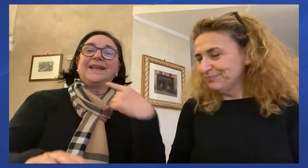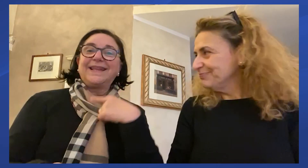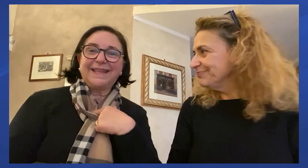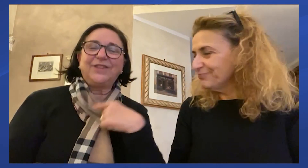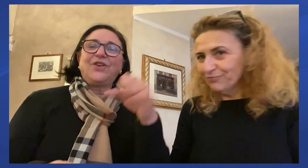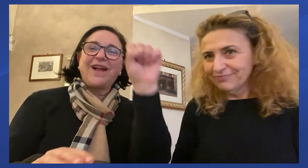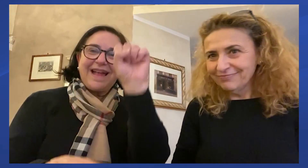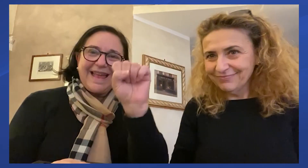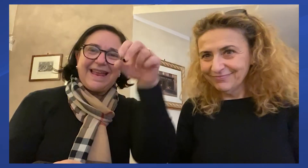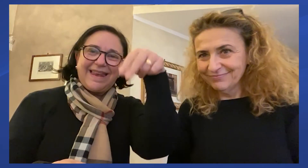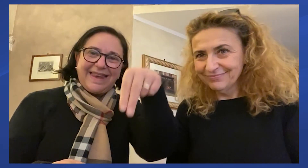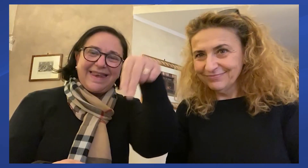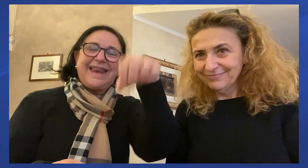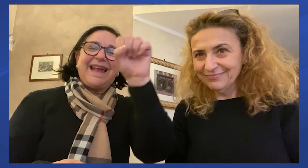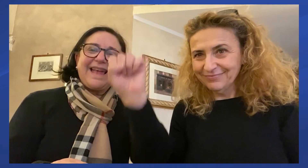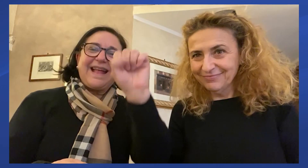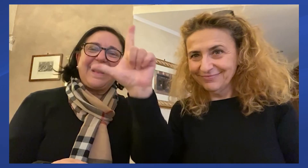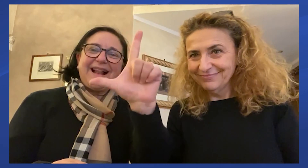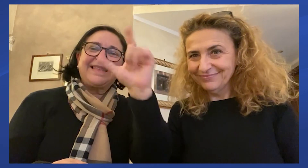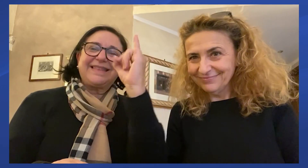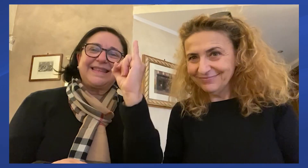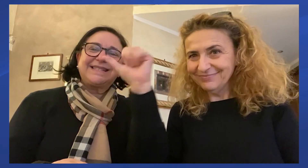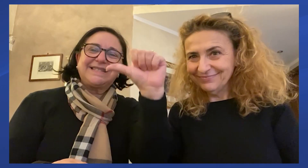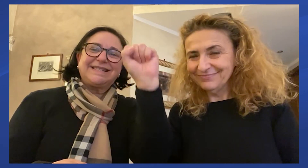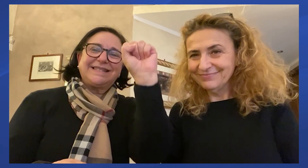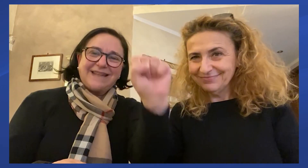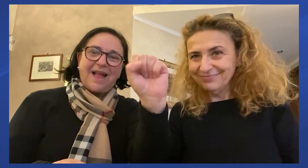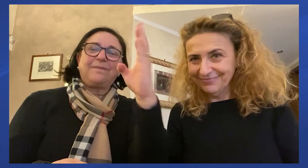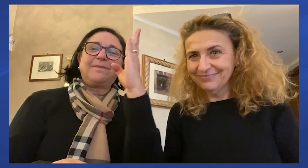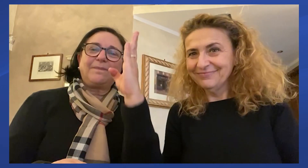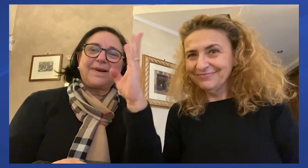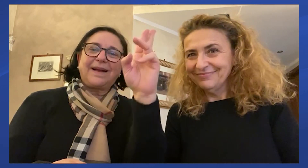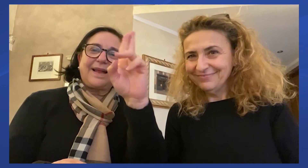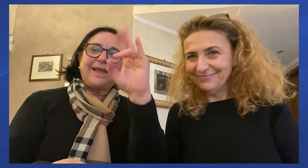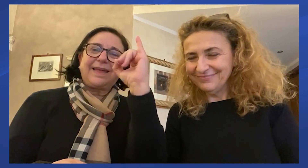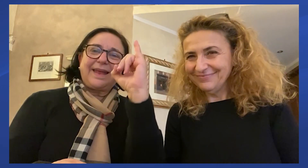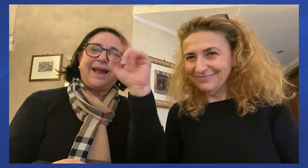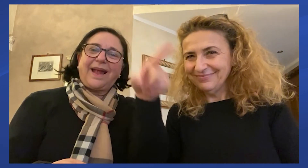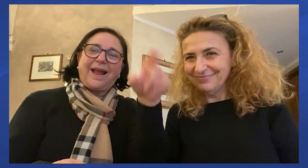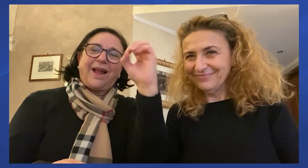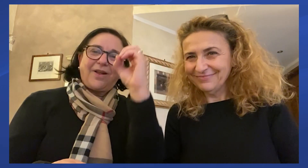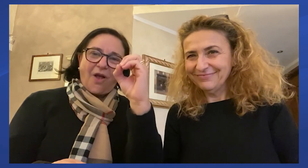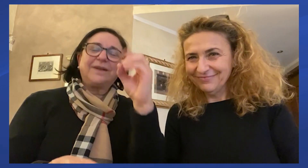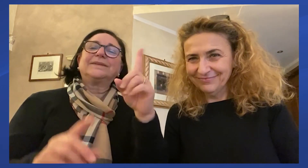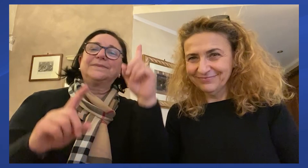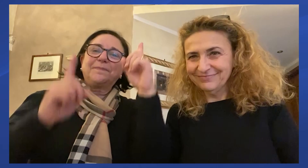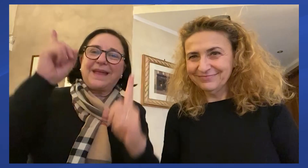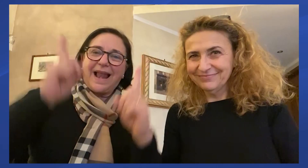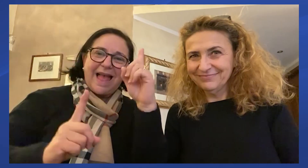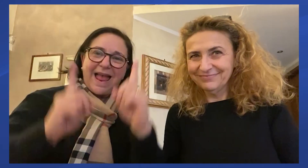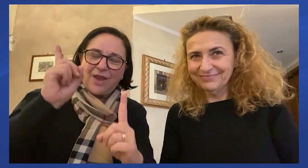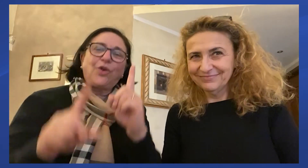Io sono Annalisa Brigo e sono di Milano.